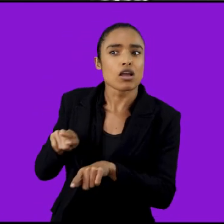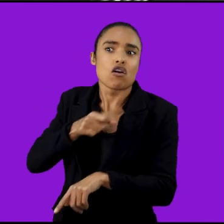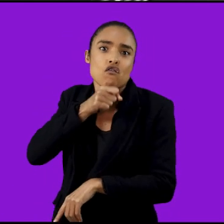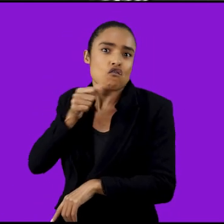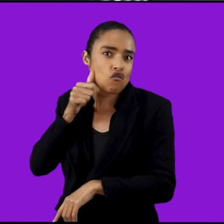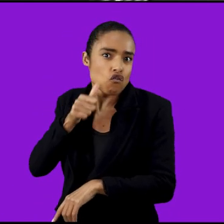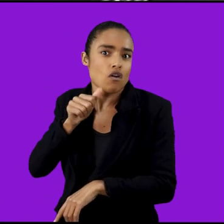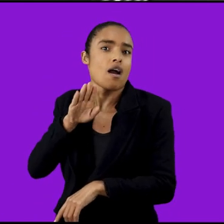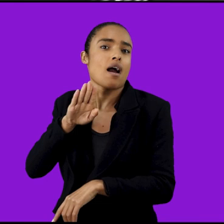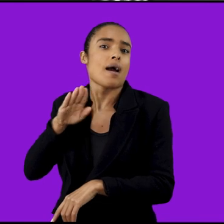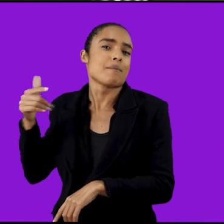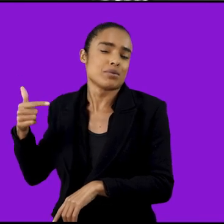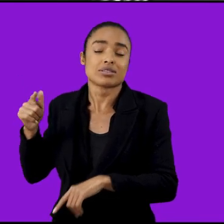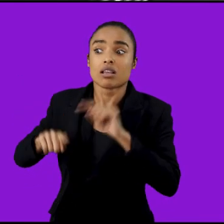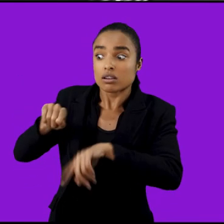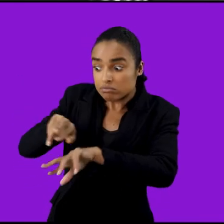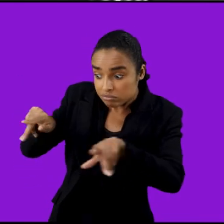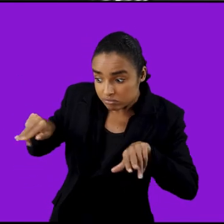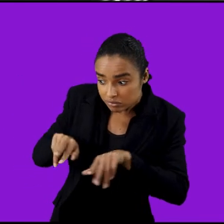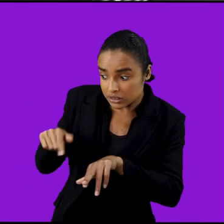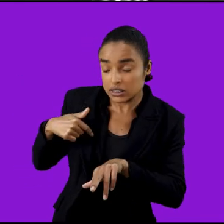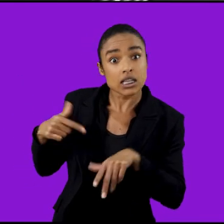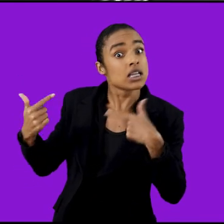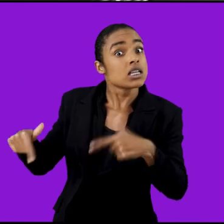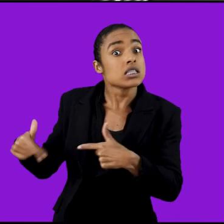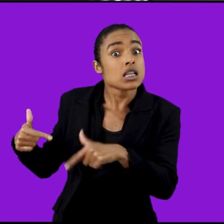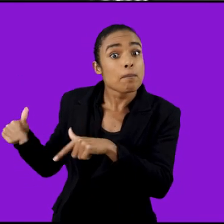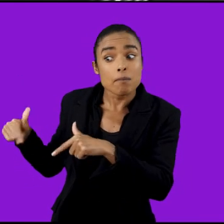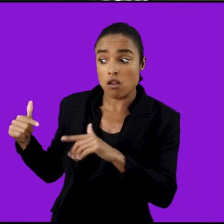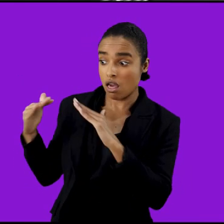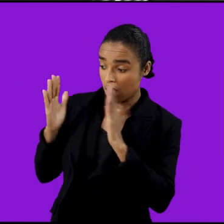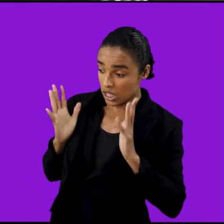durante muitas gerações como empregadas domésticas. Então. E elas. De empregadas